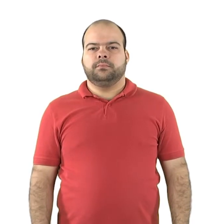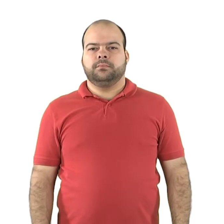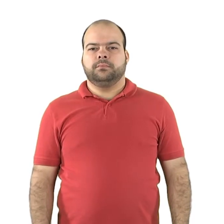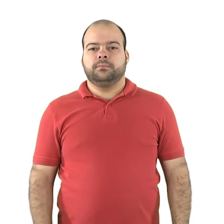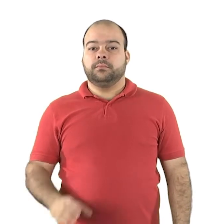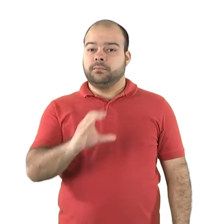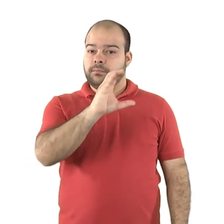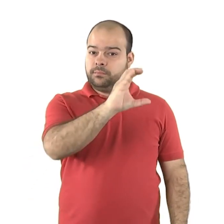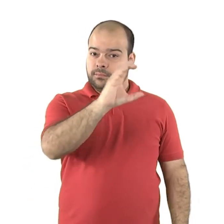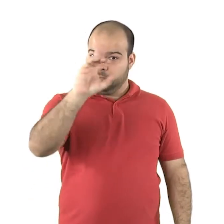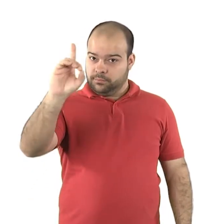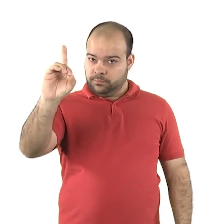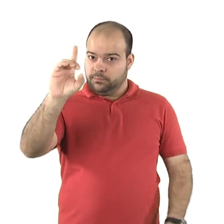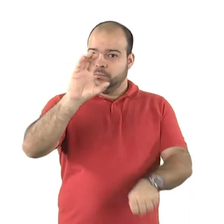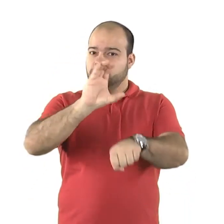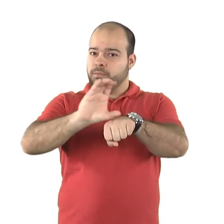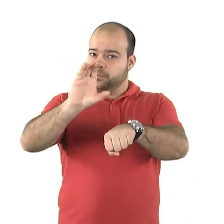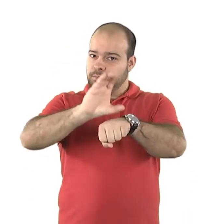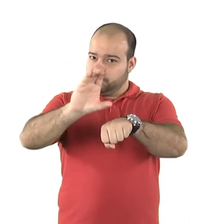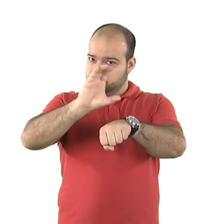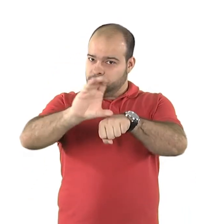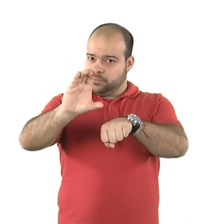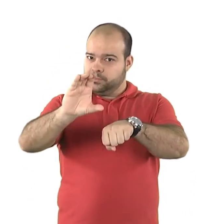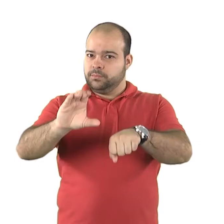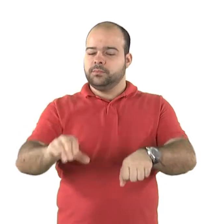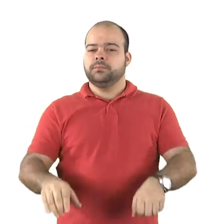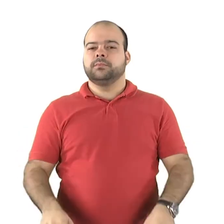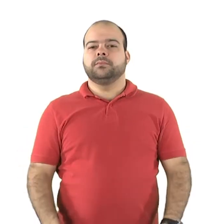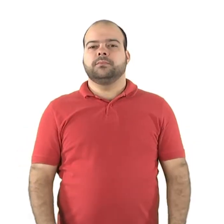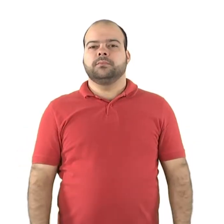Coordenação do curso